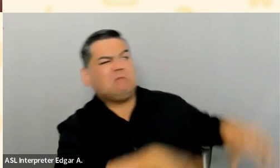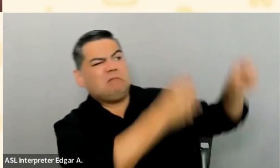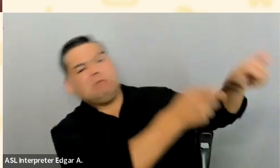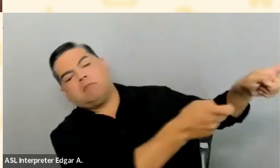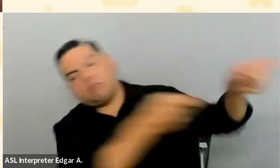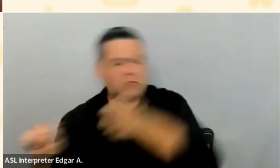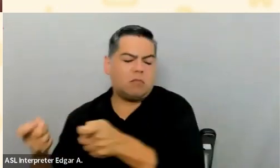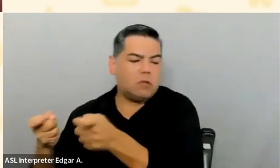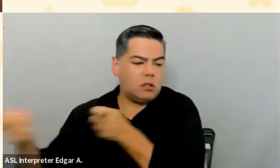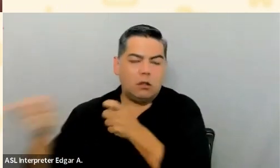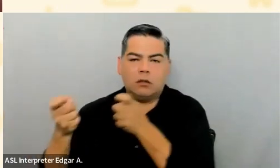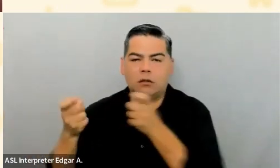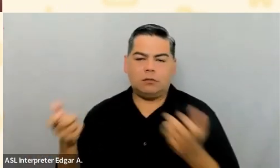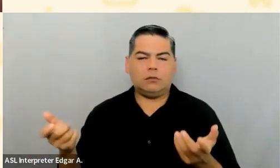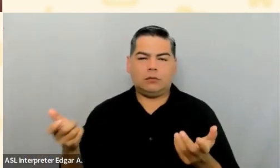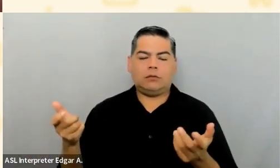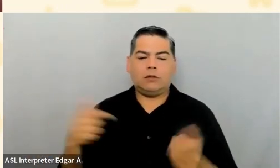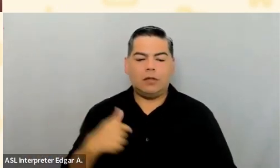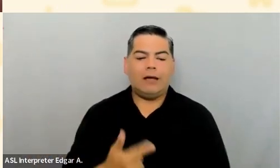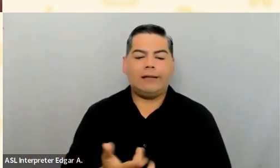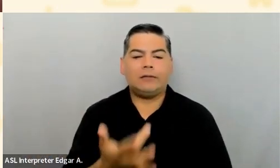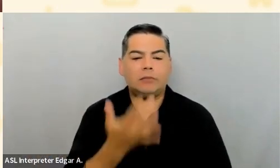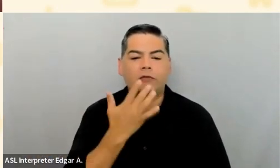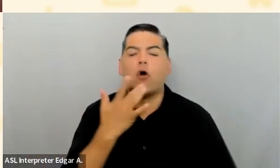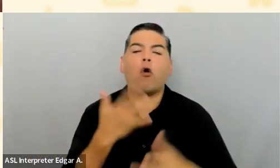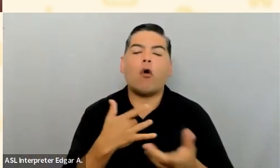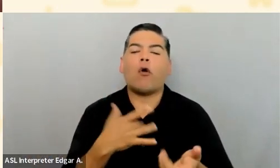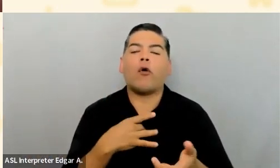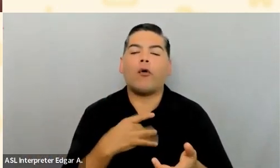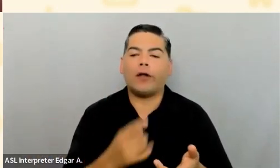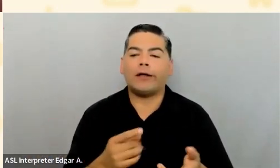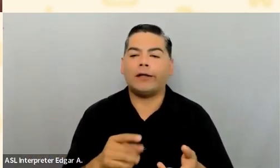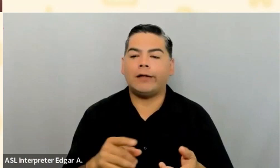Y creo que has compartido los enlaces, ¿no?